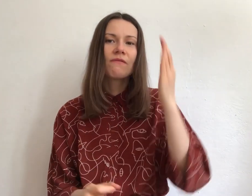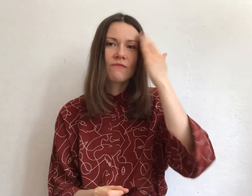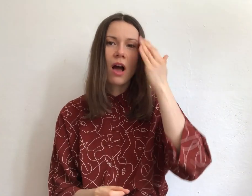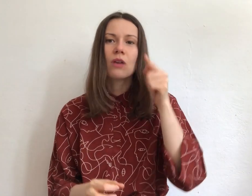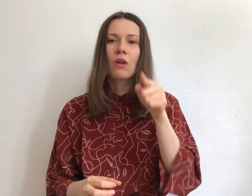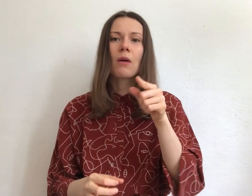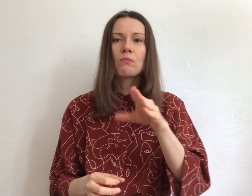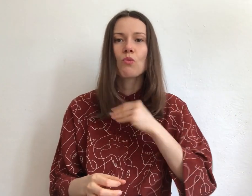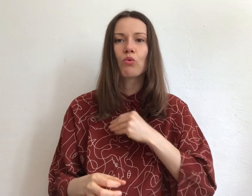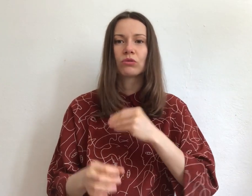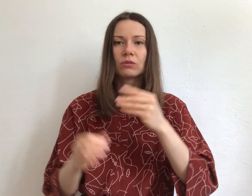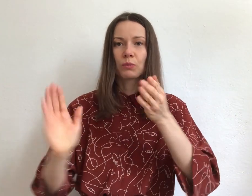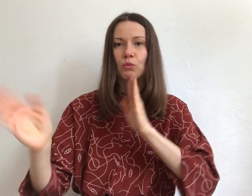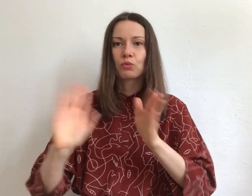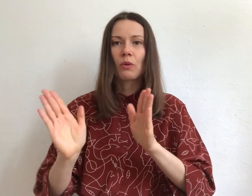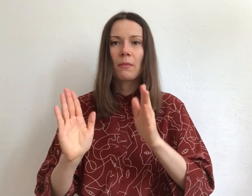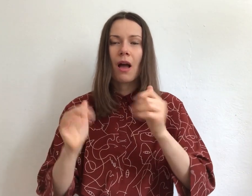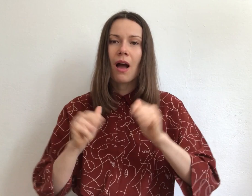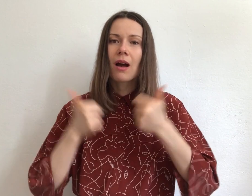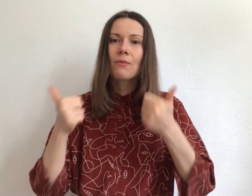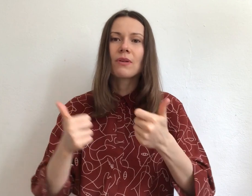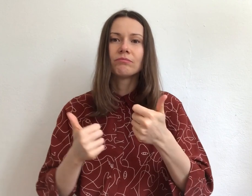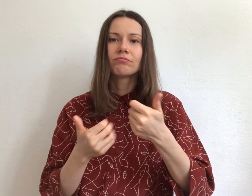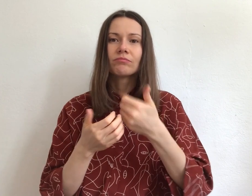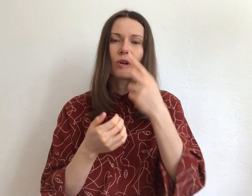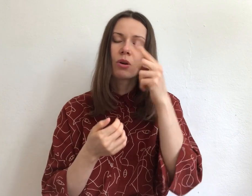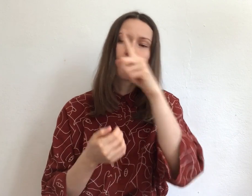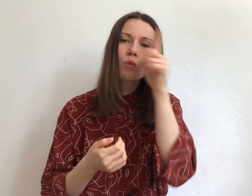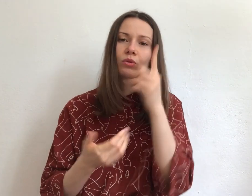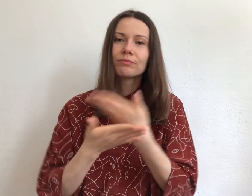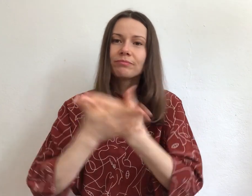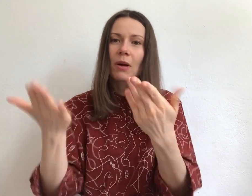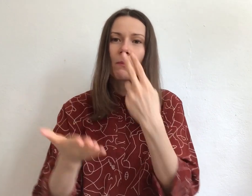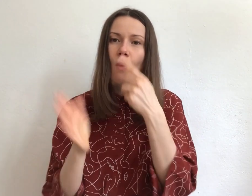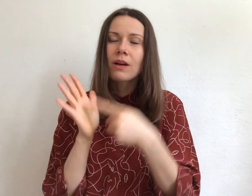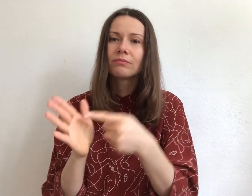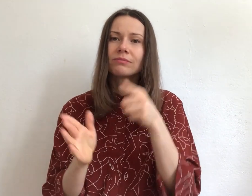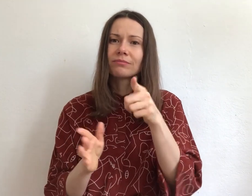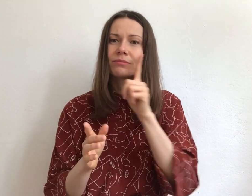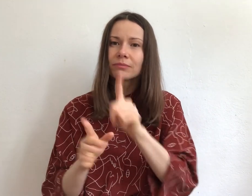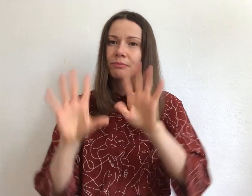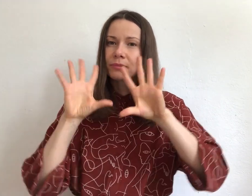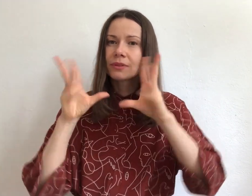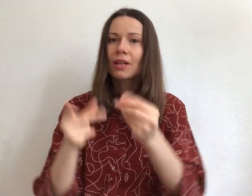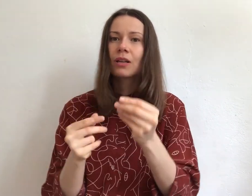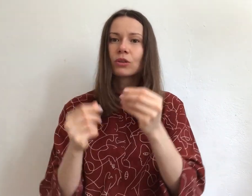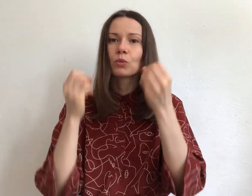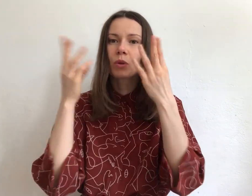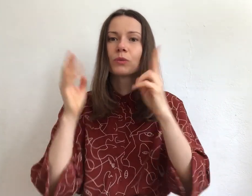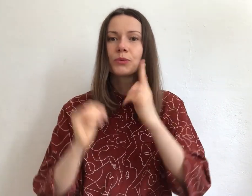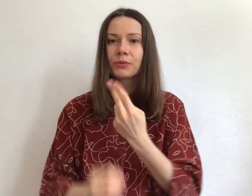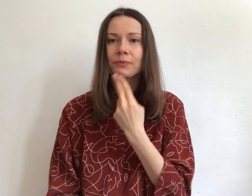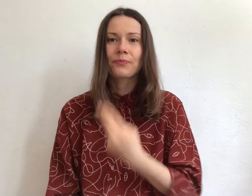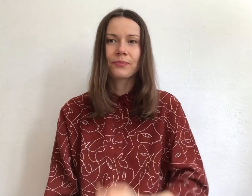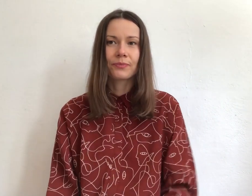Dziś wie, że może być to sposób, by pokazać ludziom piękno Kultury Głuchych.